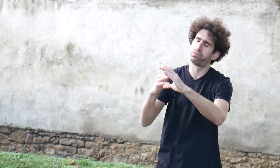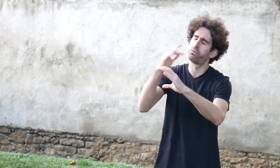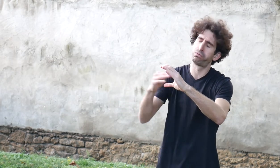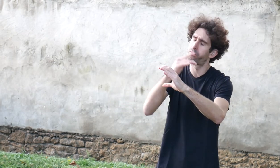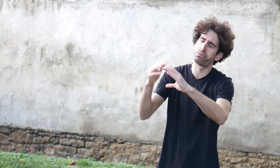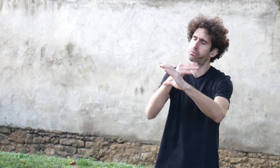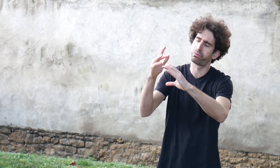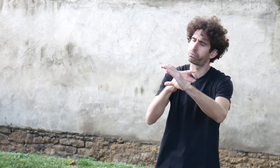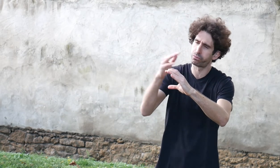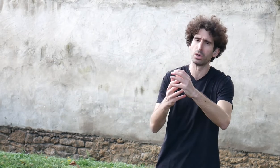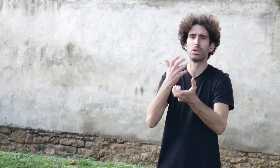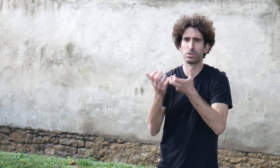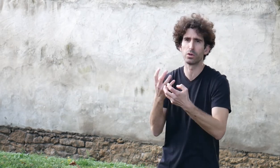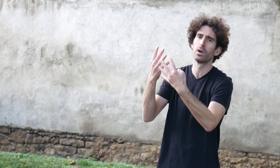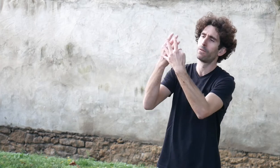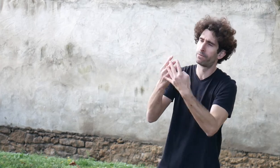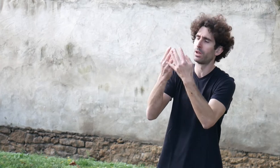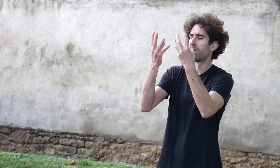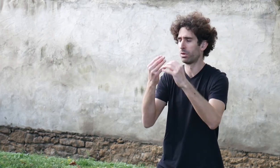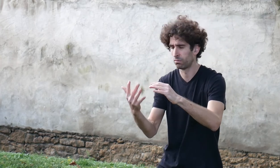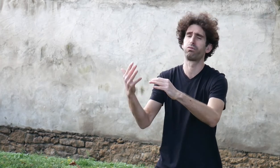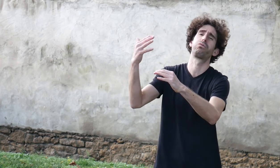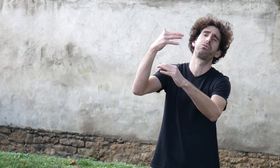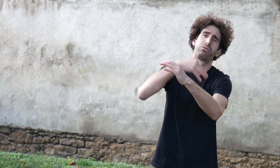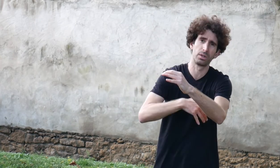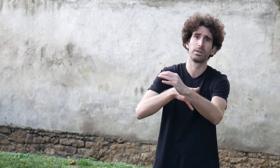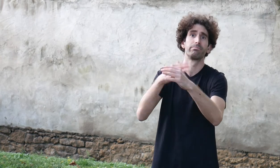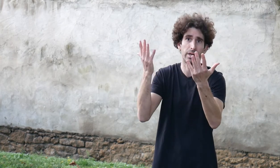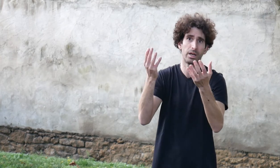Ils ont plus de temps pour réchauffer l'air, le filtrer et l'humidifier.